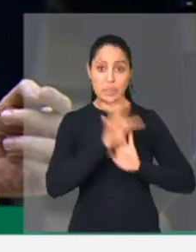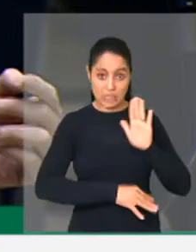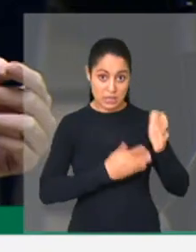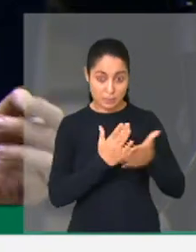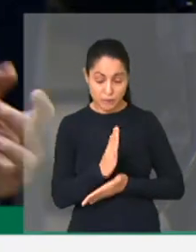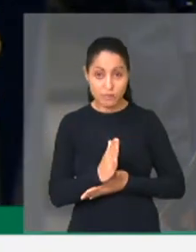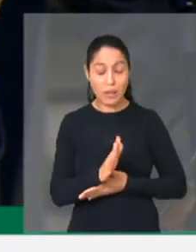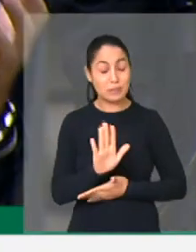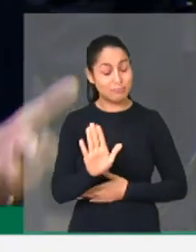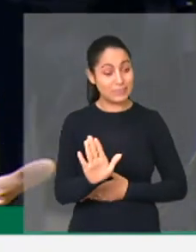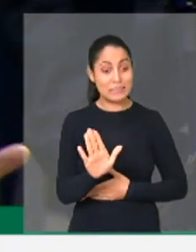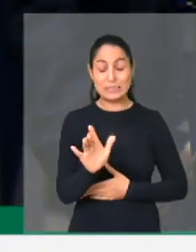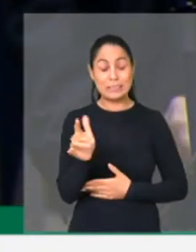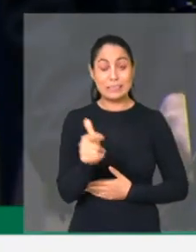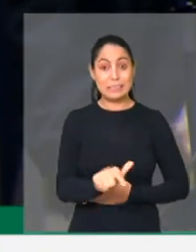[PRESIDENTE]: CABE A V.EXA., TODO O RECURSO QUE